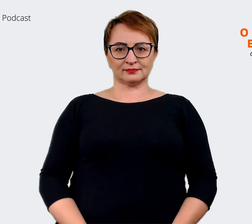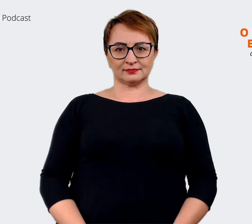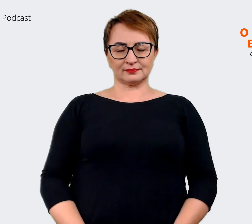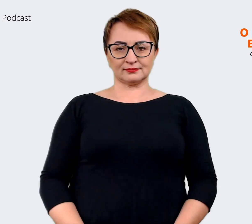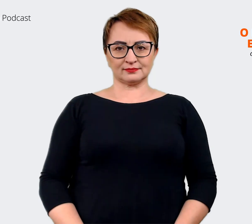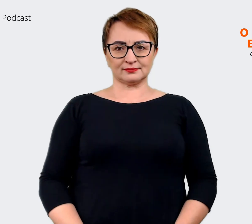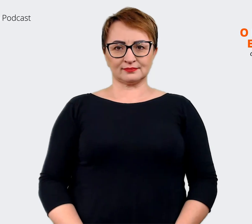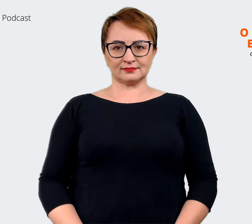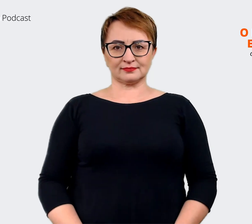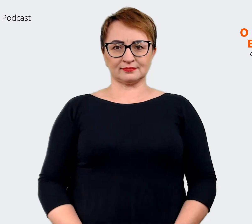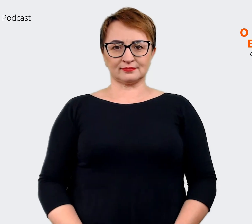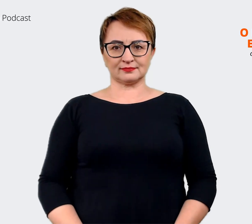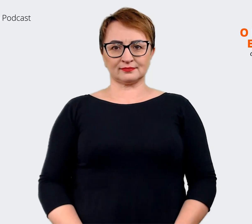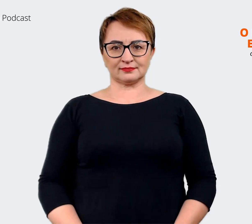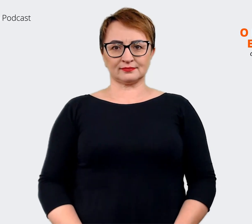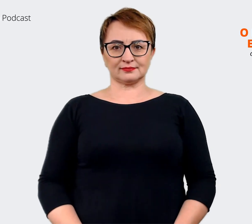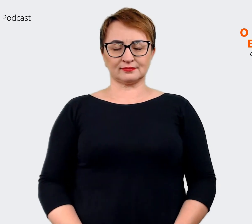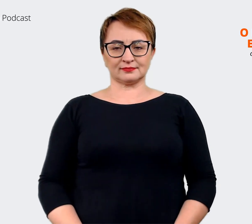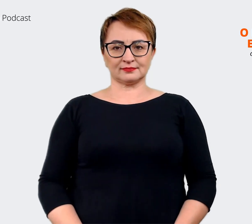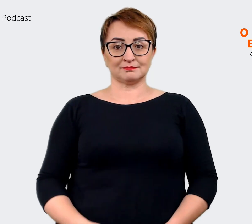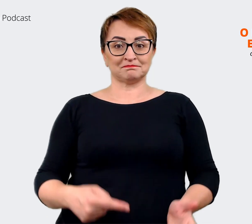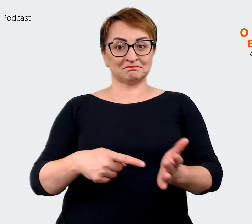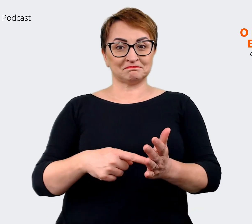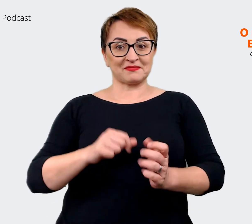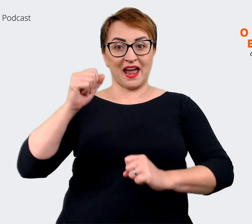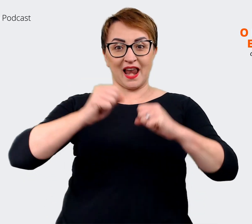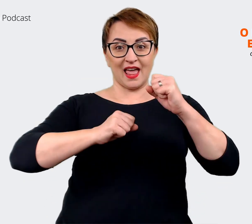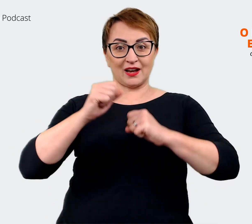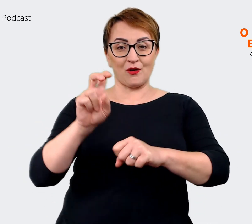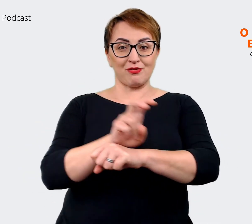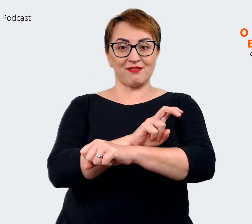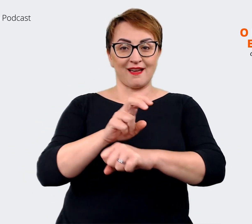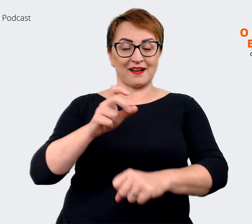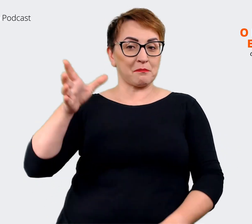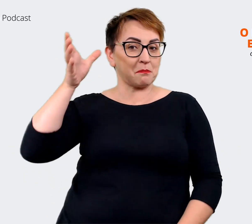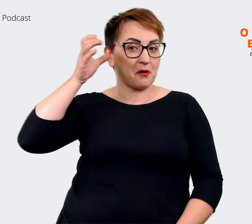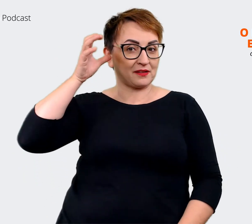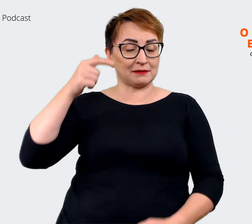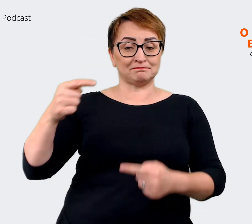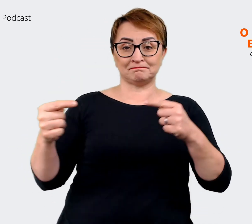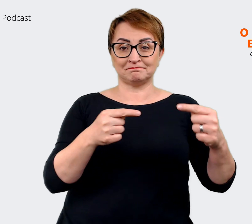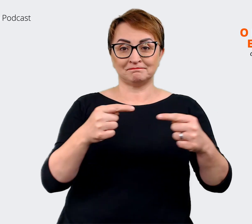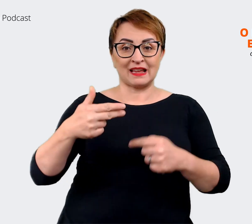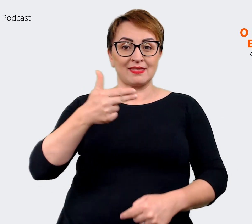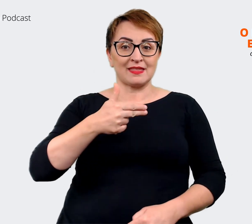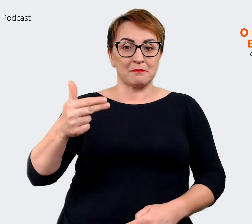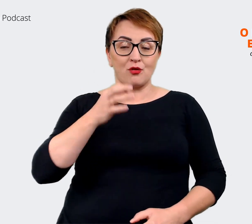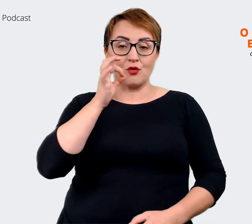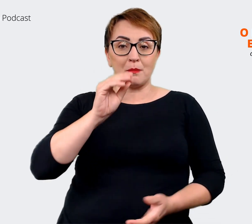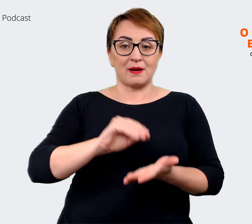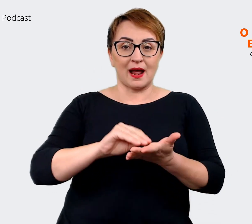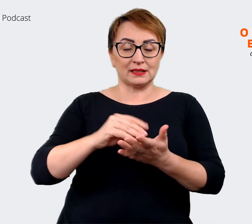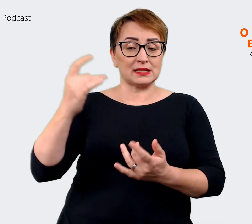Prowadzący: To jest Allegro Tech Podcast. Rozmawiamy o dobrych praktykach,